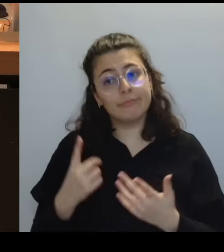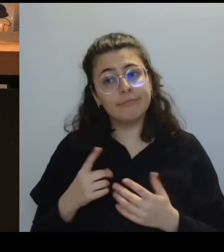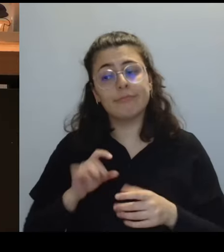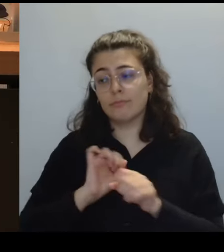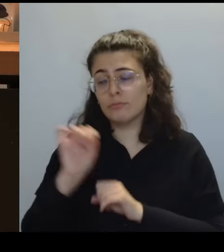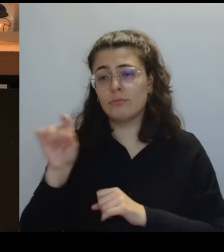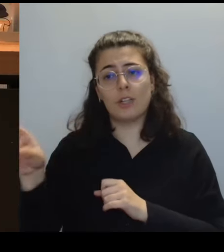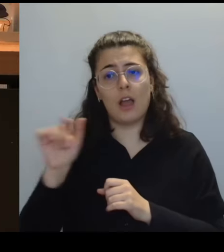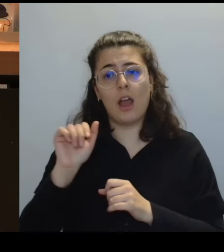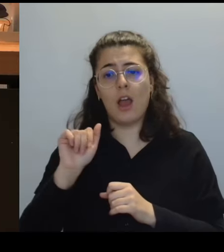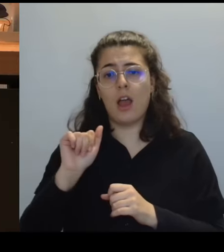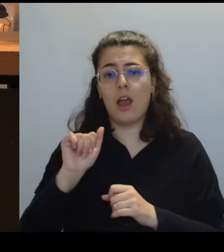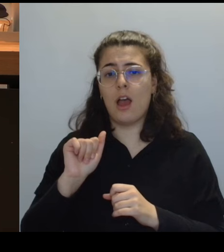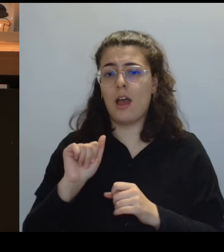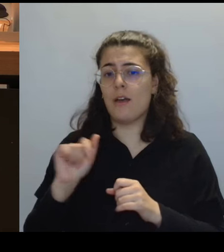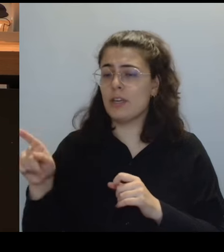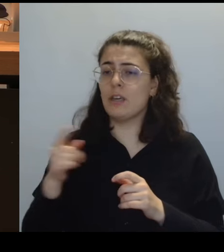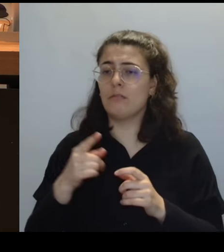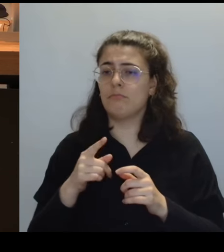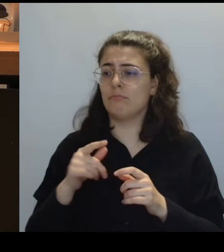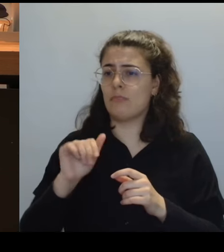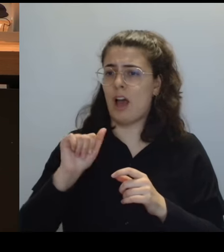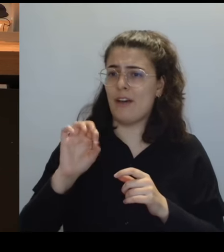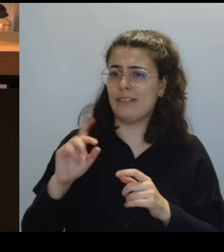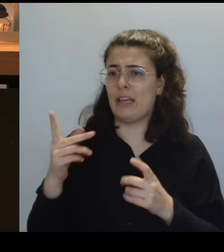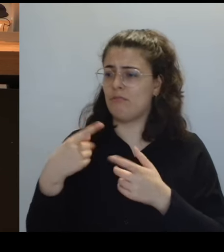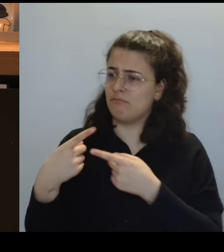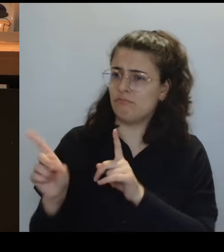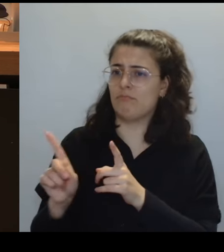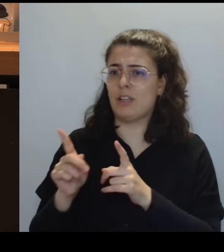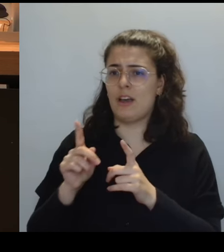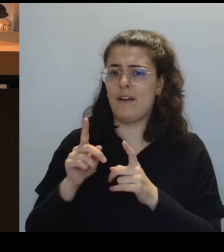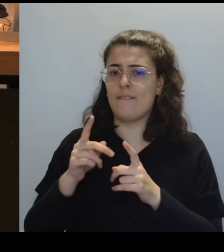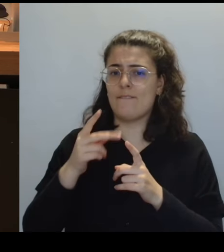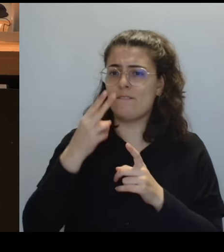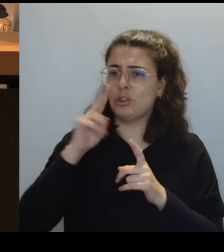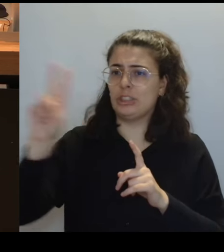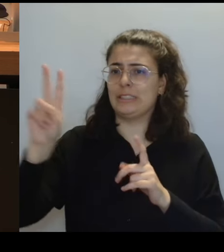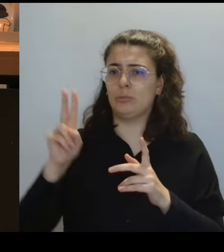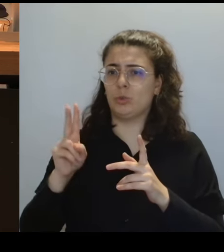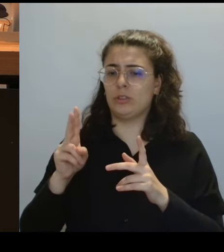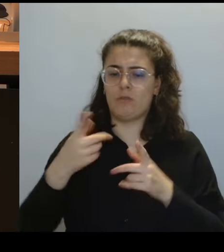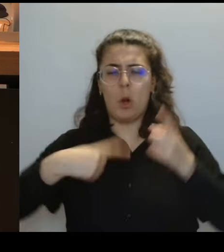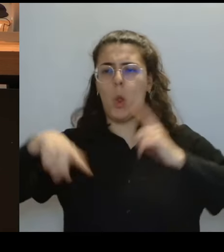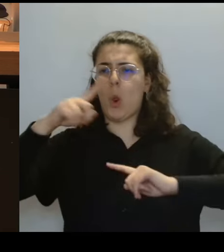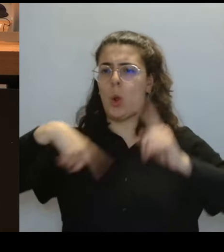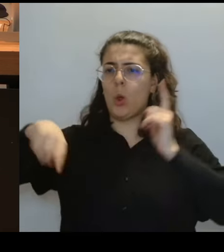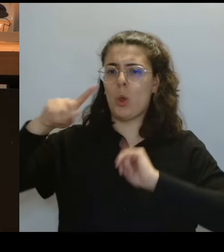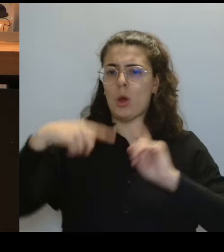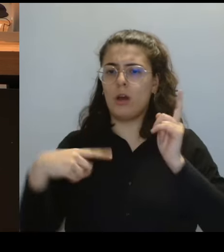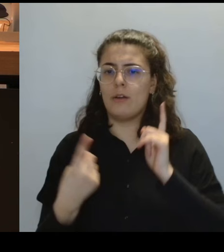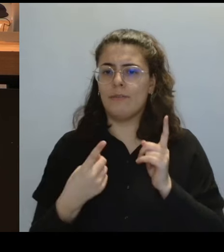Rechtsaußen dieses Schutzversprechen und machen Opfer zu Tätern. All demokratischen Fraktionen